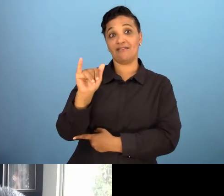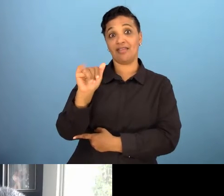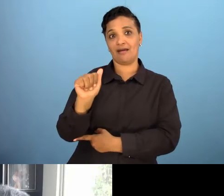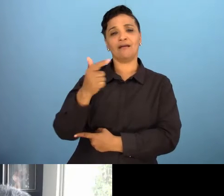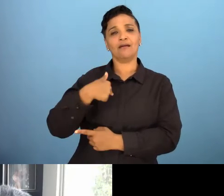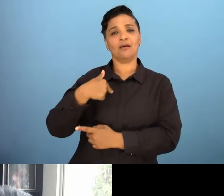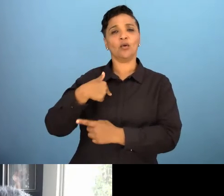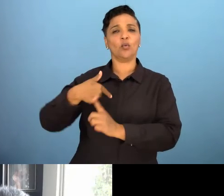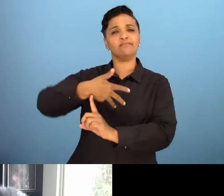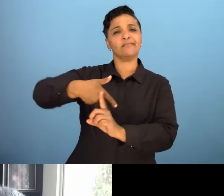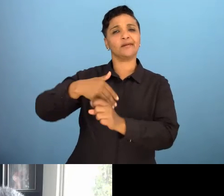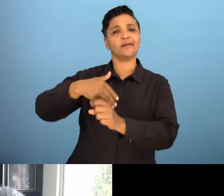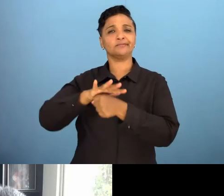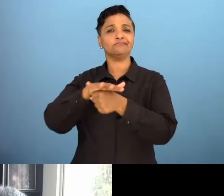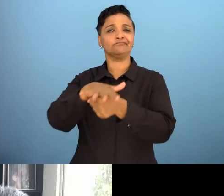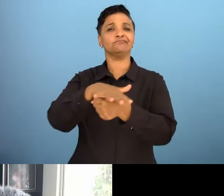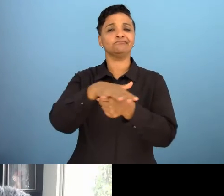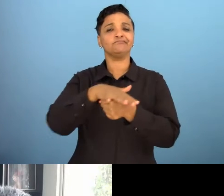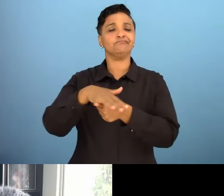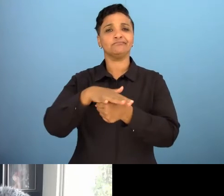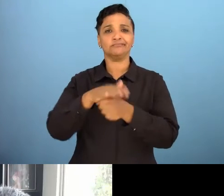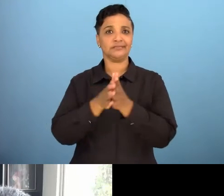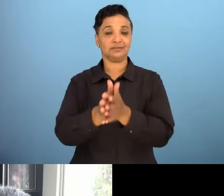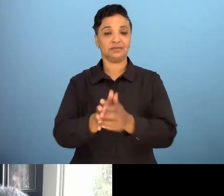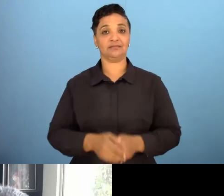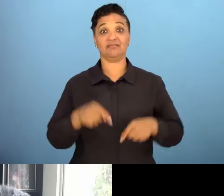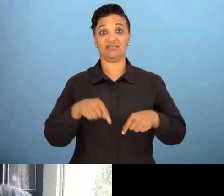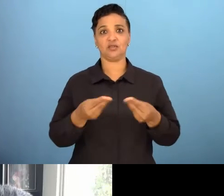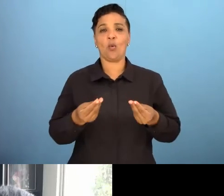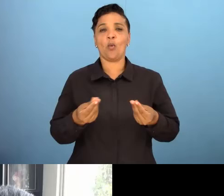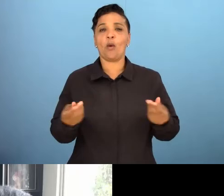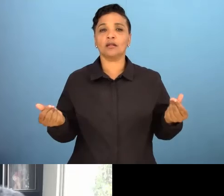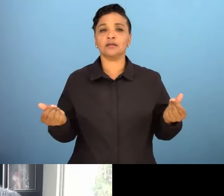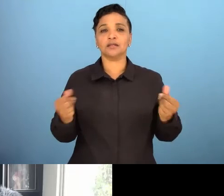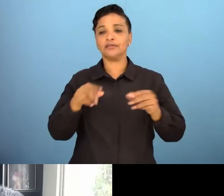Le proporcionaré la primera descripción general de la investigación.